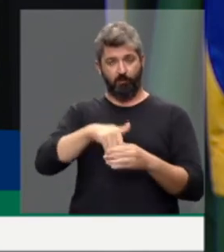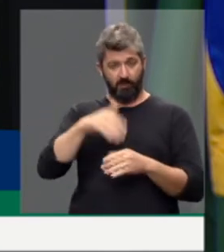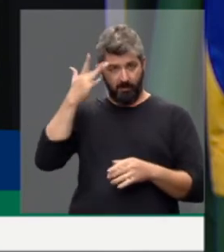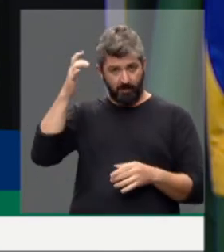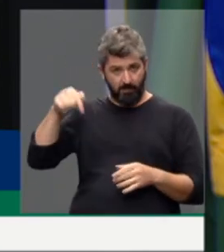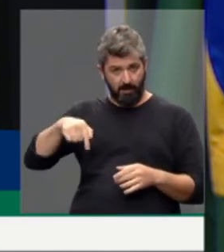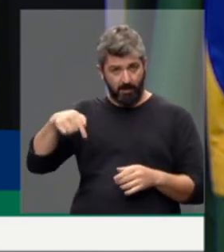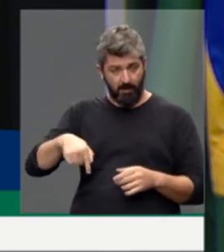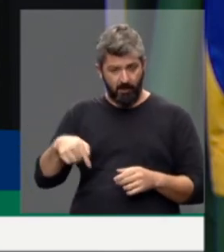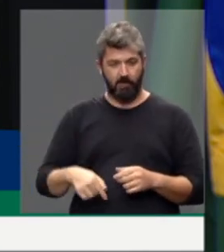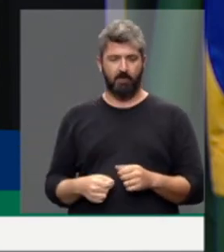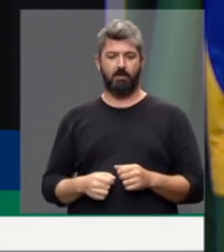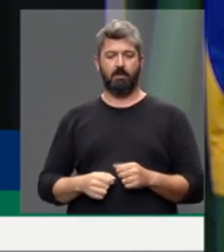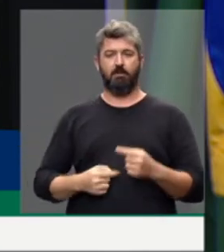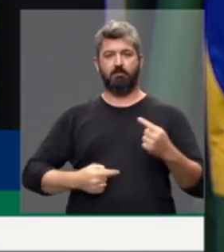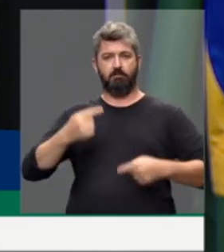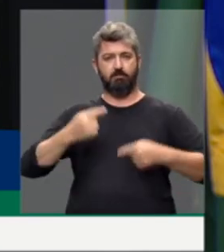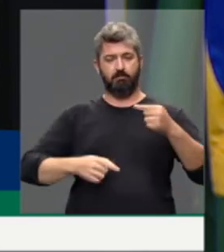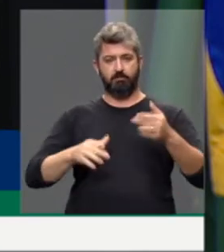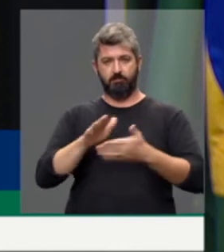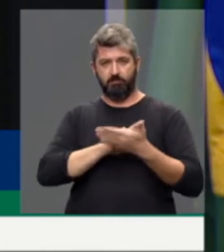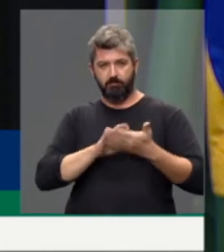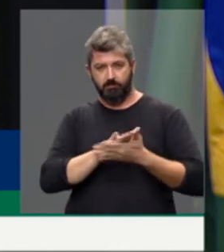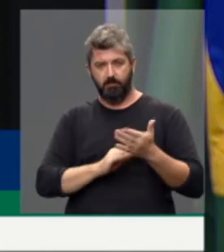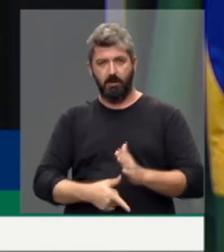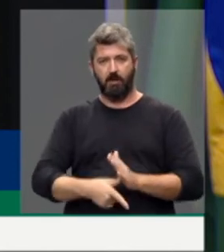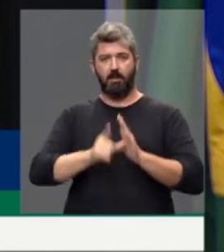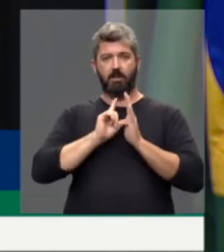SE CONSOLIDA. PORTANTO, NÃO É POSSÍVEL, NÃO É RAZOÁVEL QUE NÓS POSSAMOS